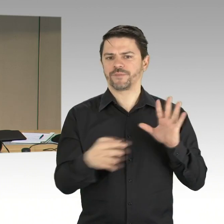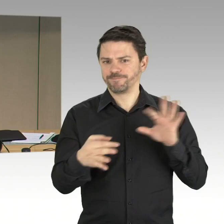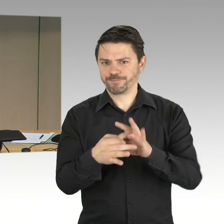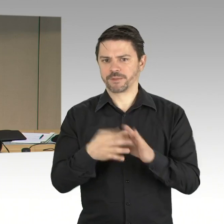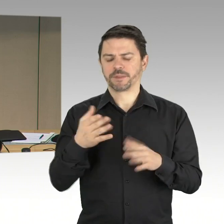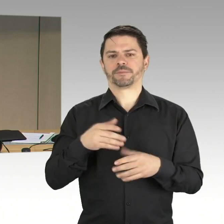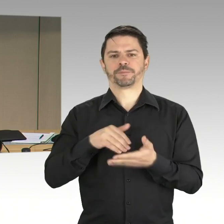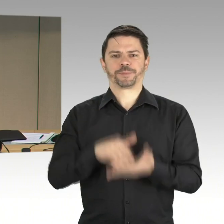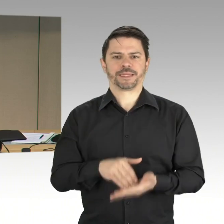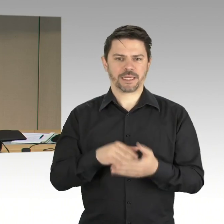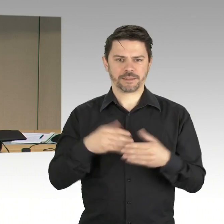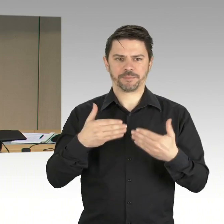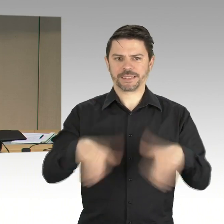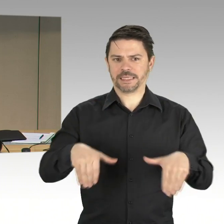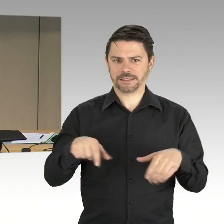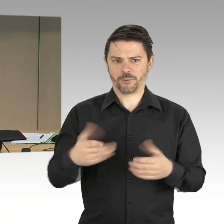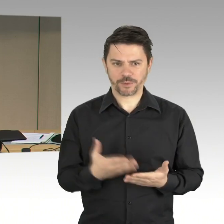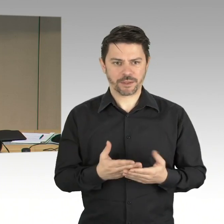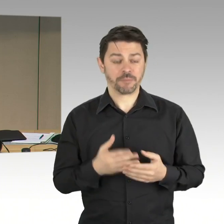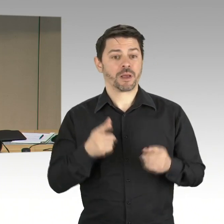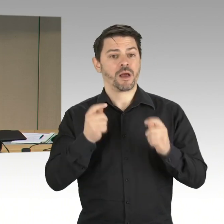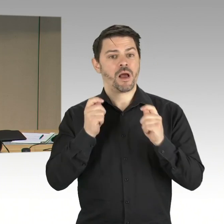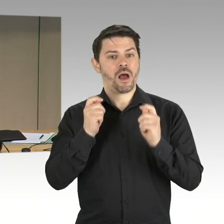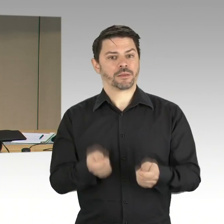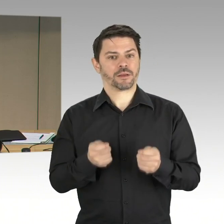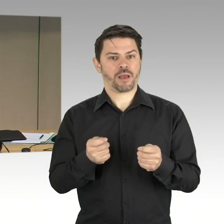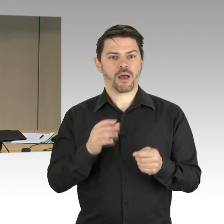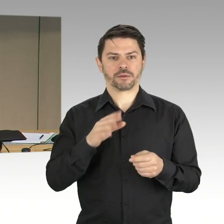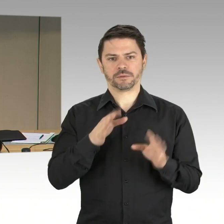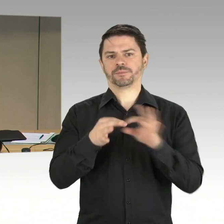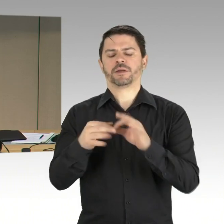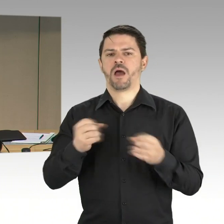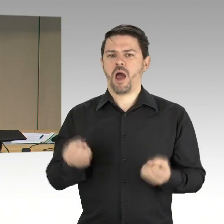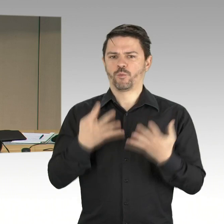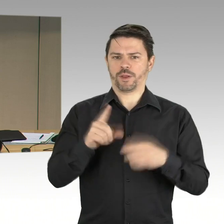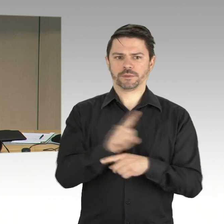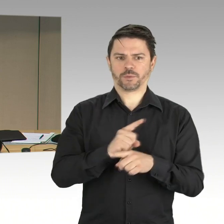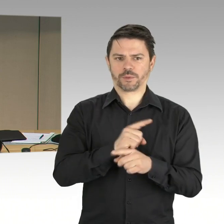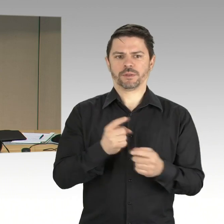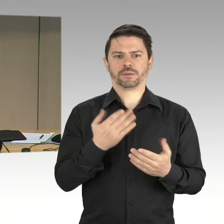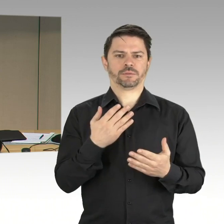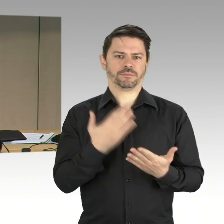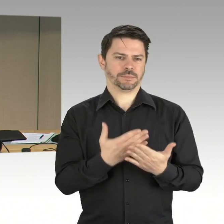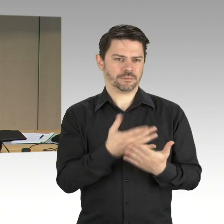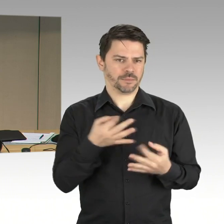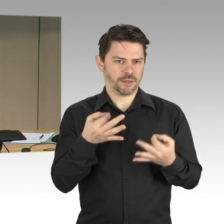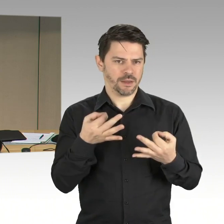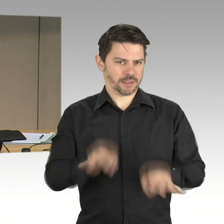in der heutigen Sitzung zu behandeln. Ich gehe davon aus, dass den zuvor genannten Vorgängen die dringliche Behandlung zugebilligt wird.